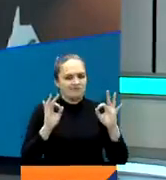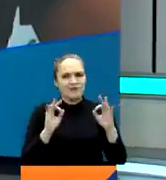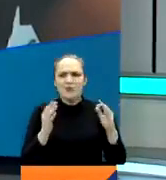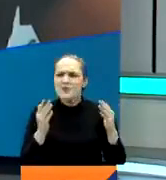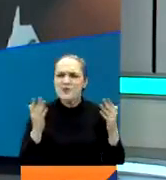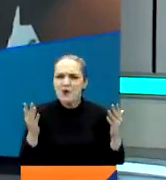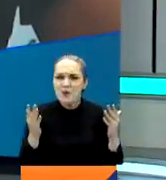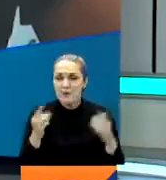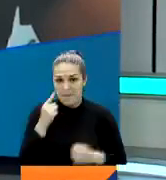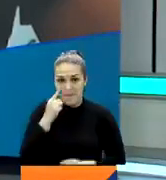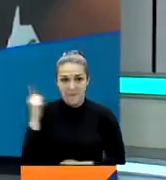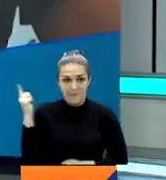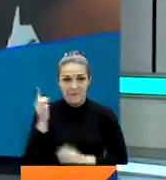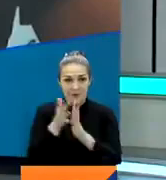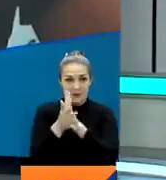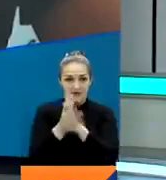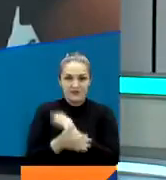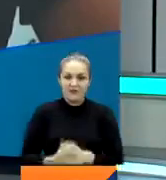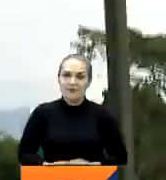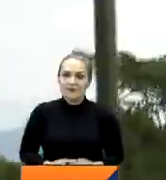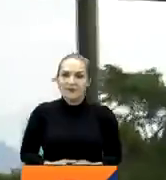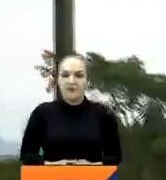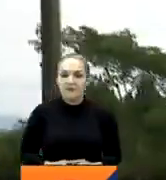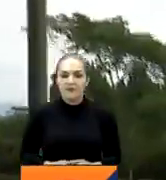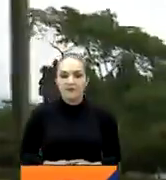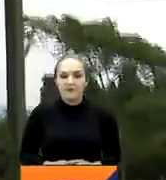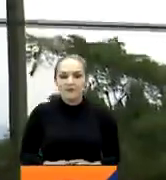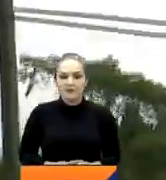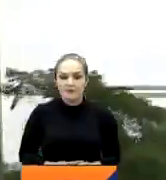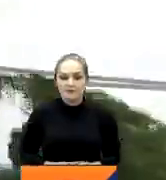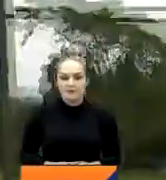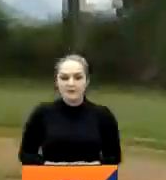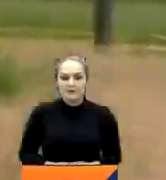Sí, ES 1 A éLITE POR ESO EL INSTRUCTOR NOS EXPLICA QUE LAS DESTREZAS SE